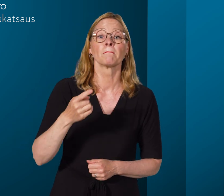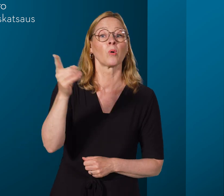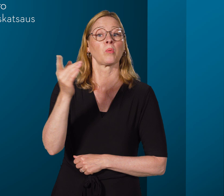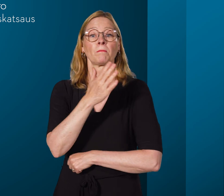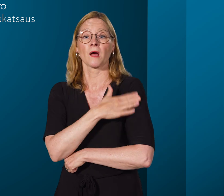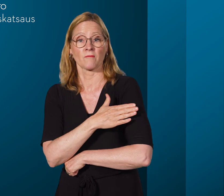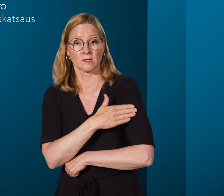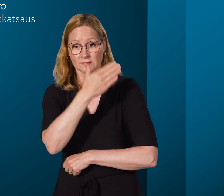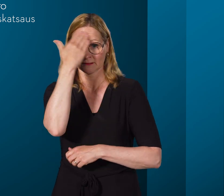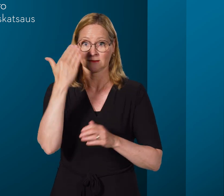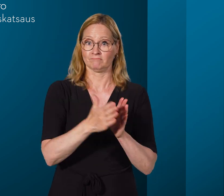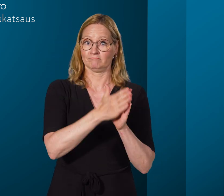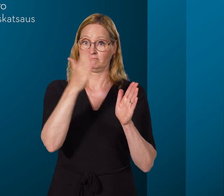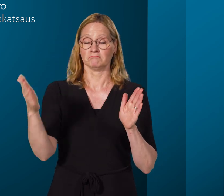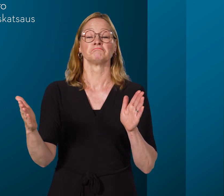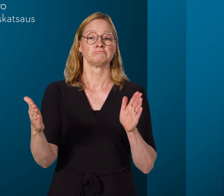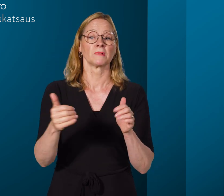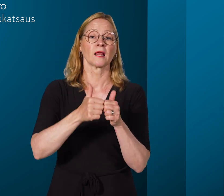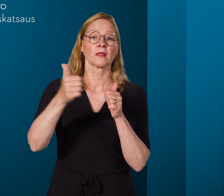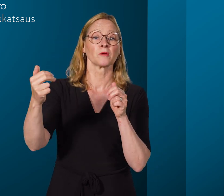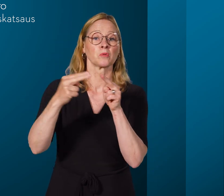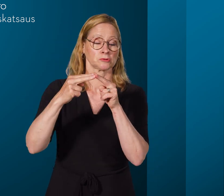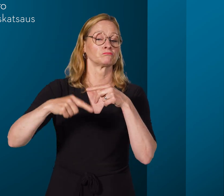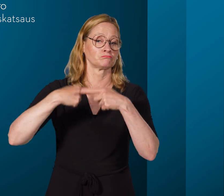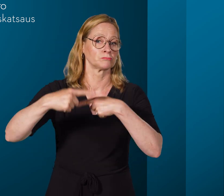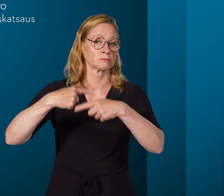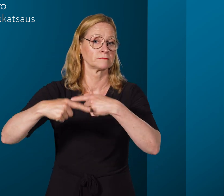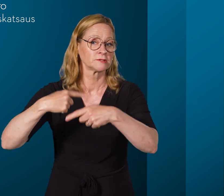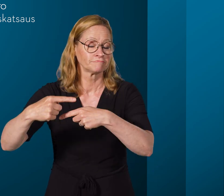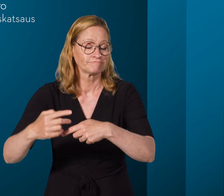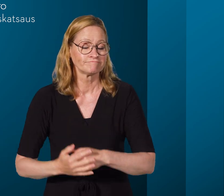Muutoin palvelut toimivat kesän aikana etäyhteyksin.